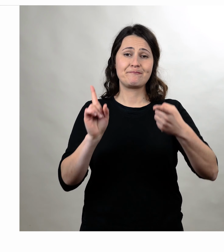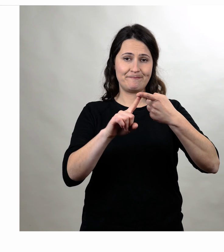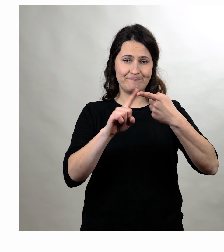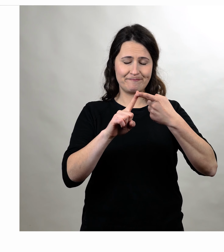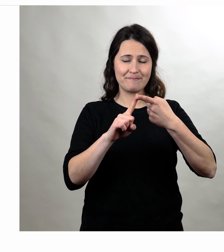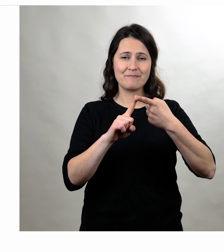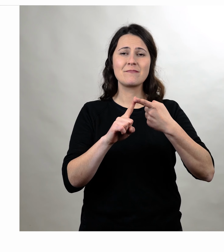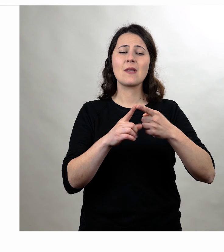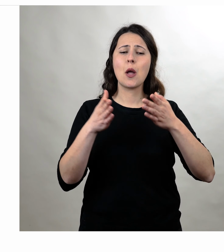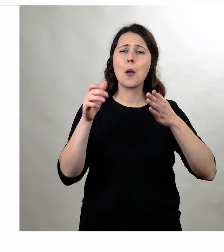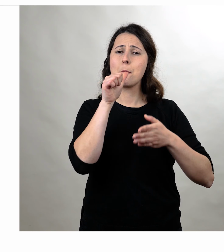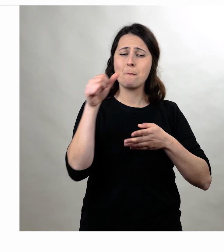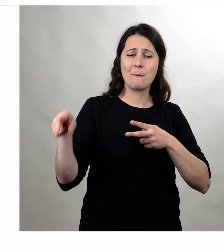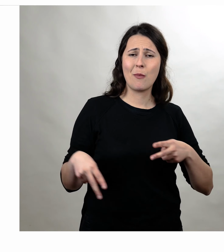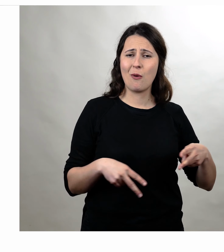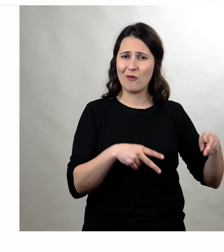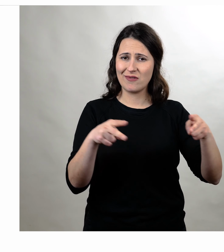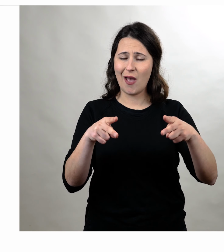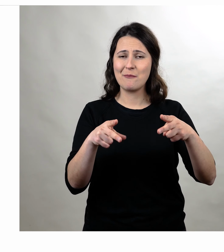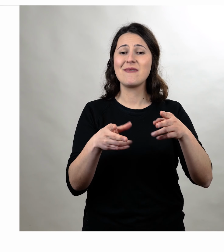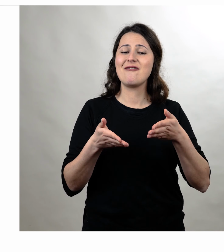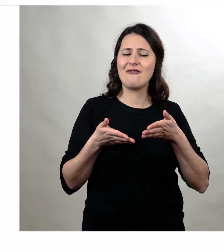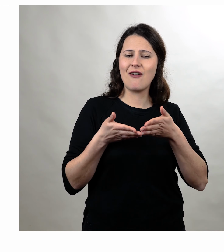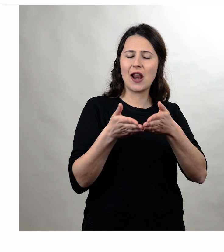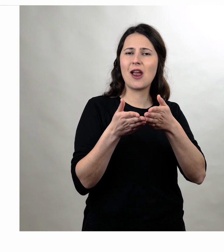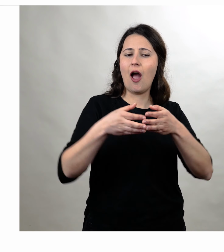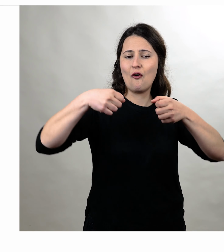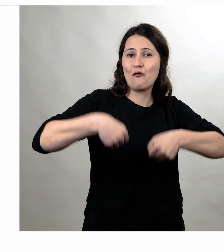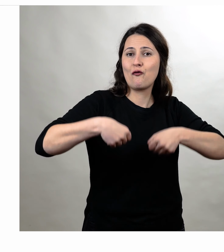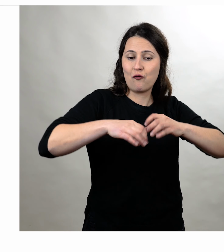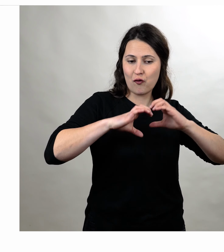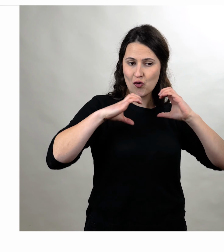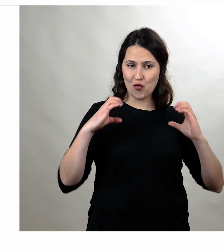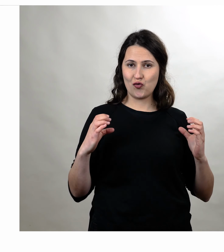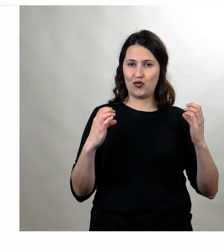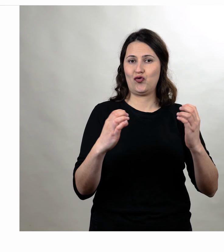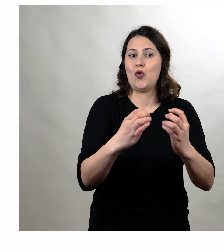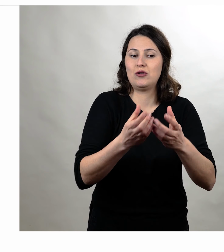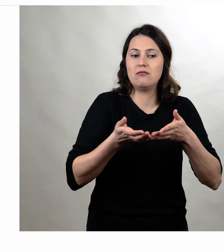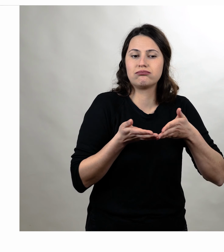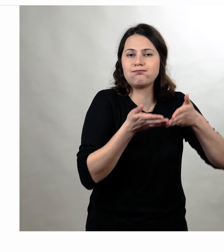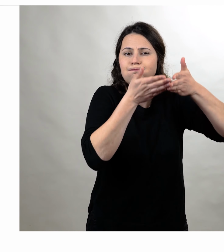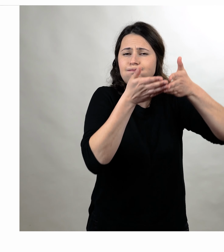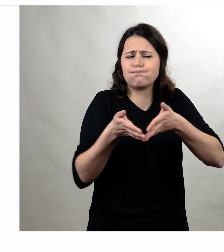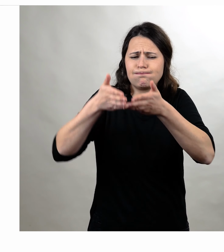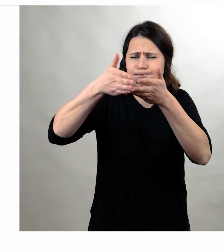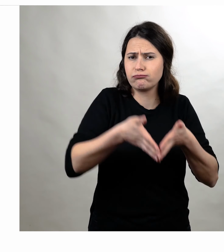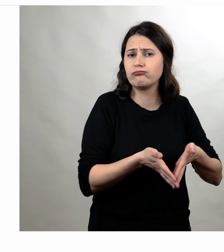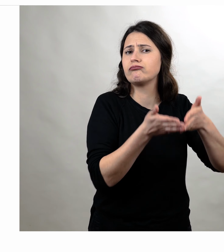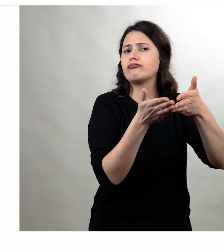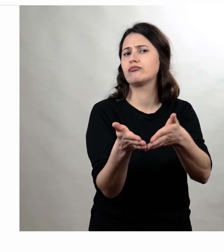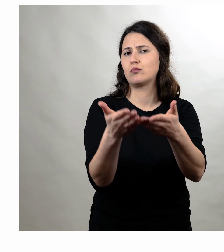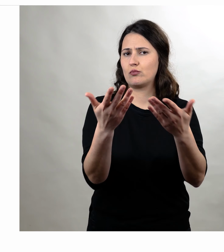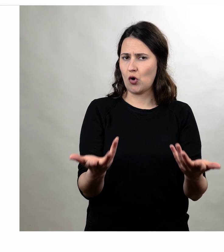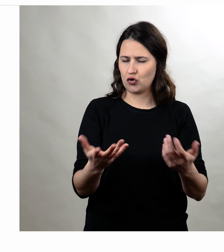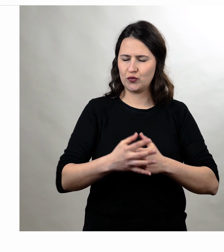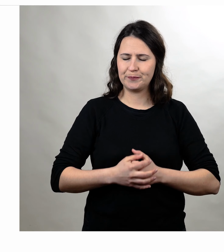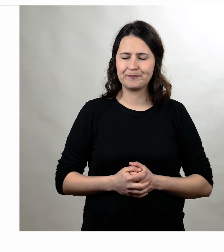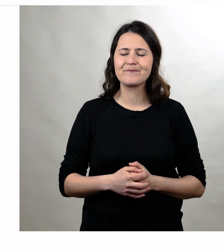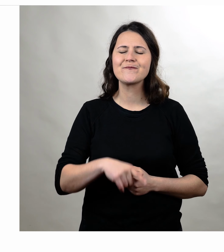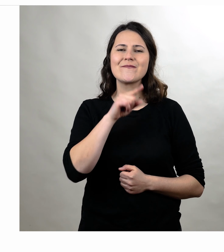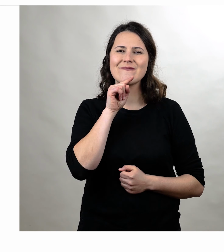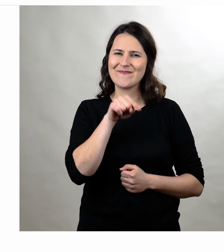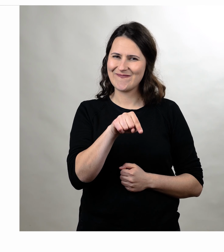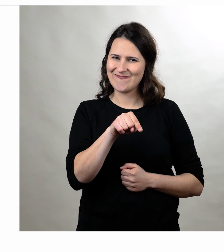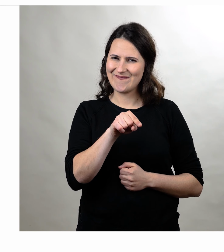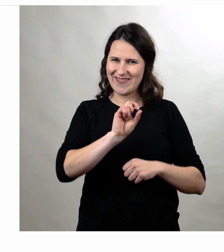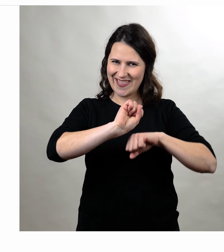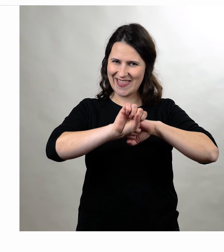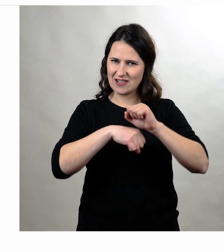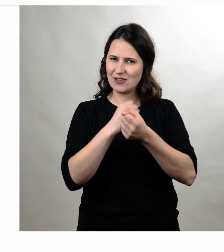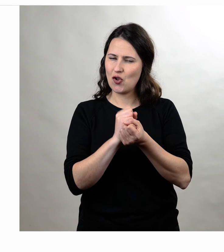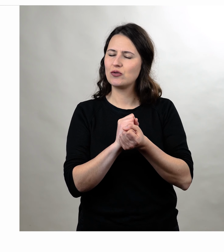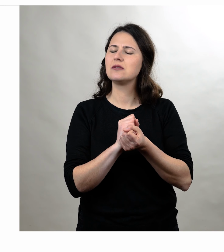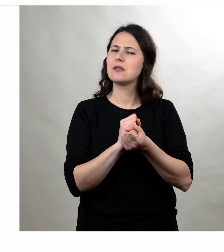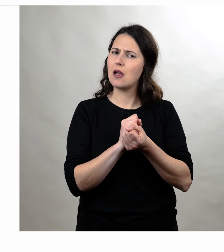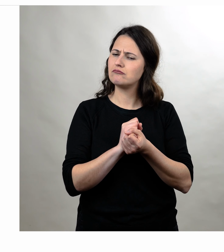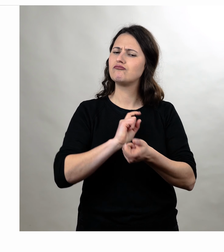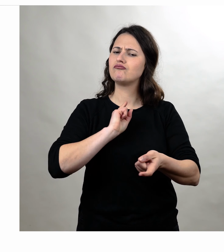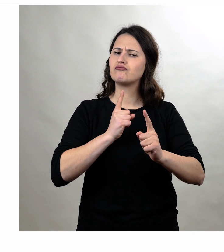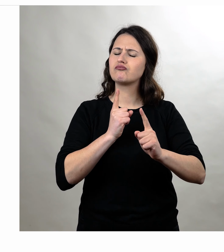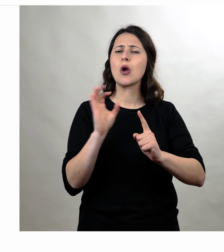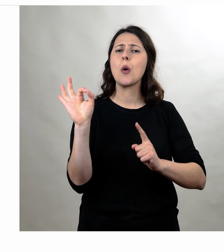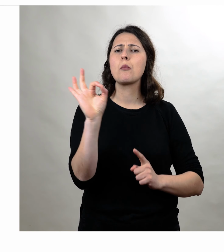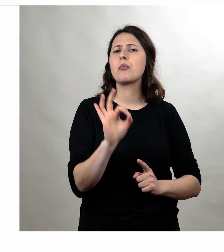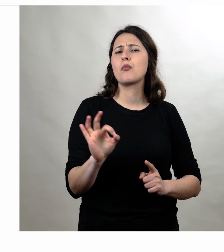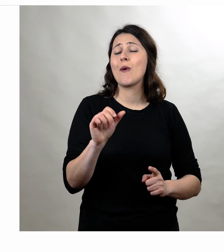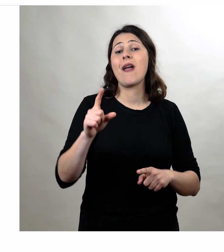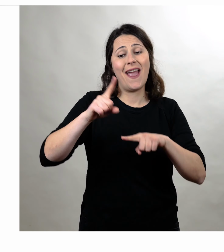Η δραστηριότητα αυτή διοργανώνεται σε διάφορα ποτάμια της Ελλάδας, από την Ήπειρο μέχρι την Πελοπόννησο.